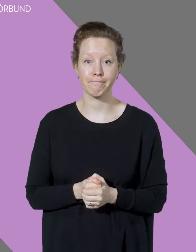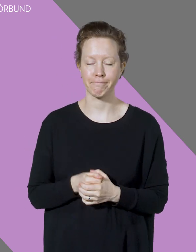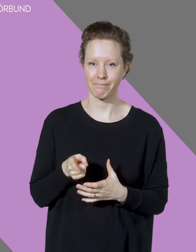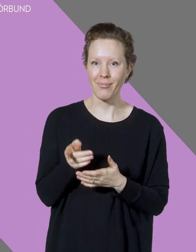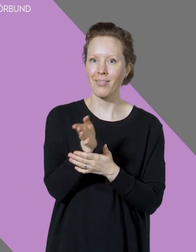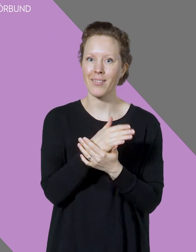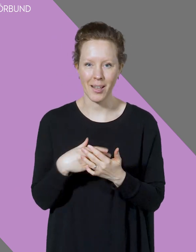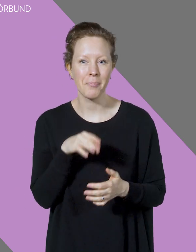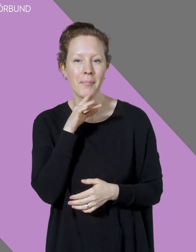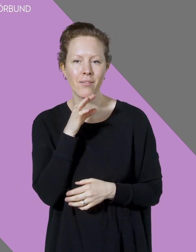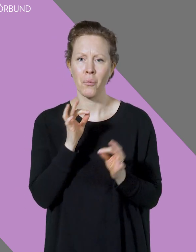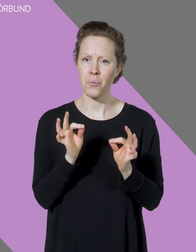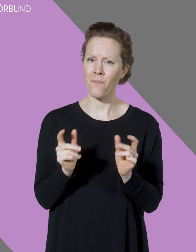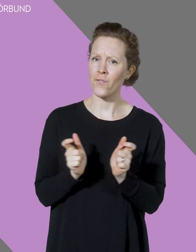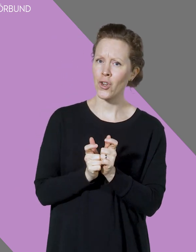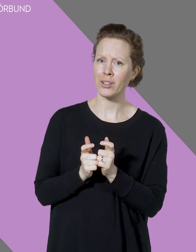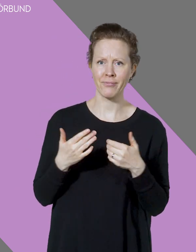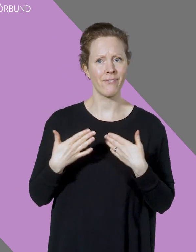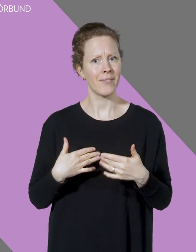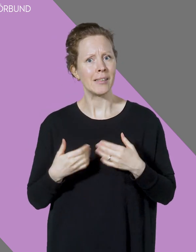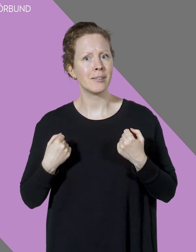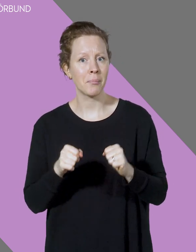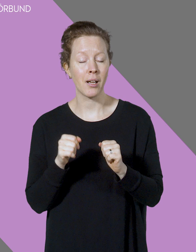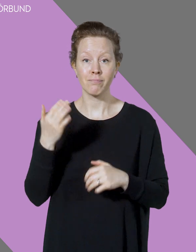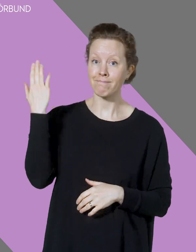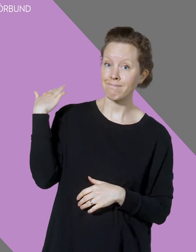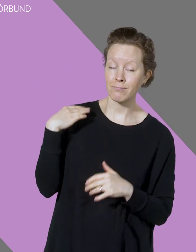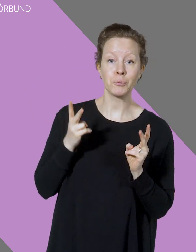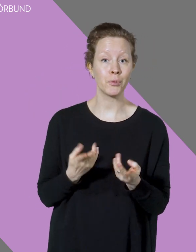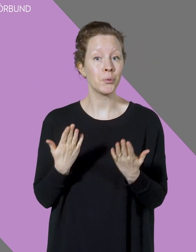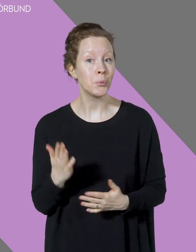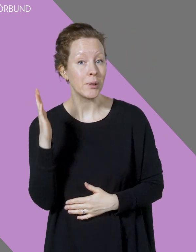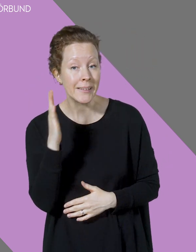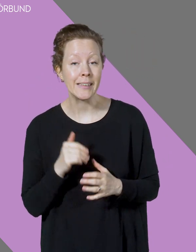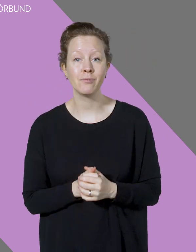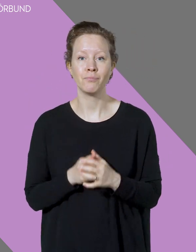I avsnittet presenteras föreningens verksamhet förr i tiden och i dag, -